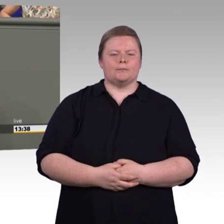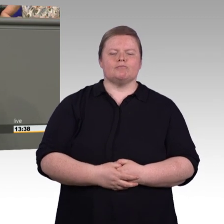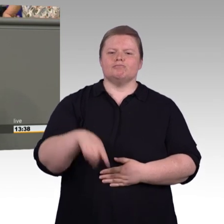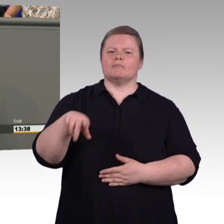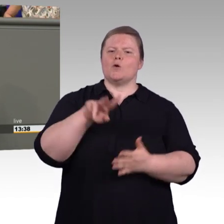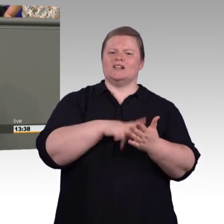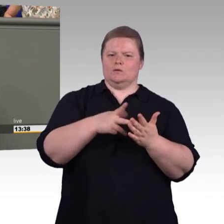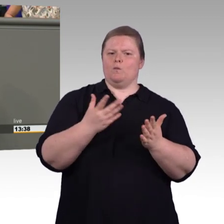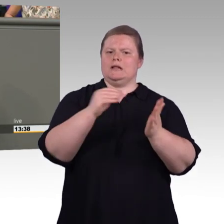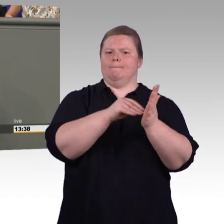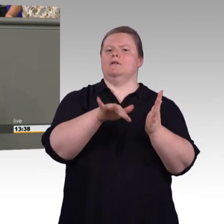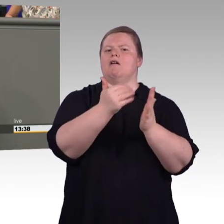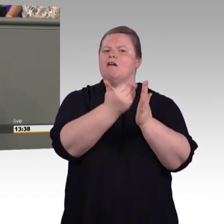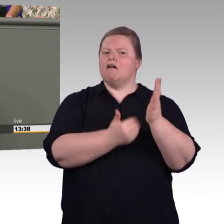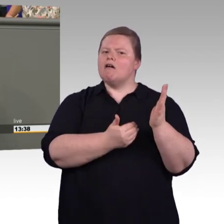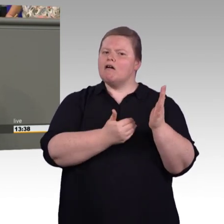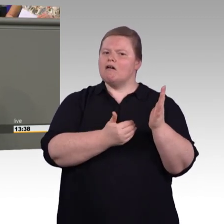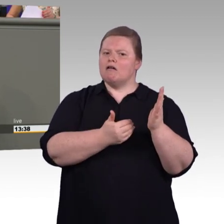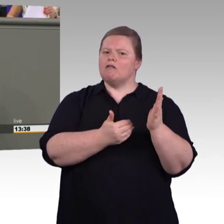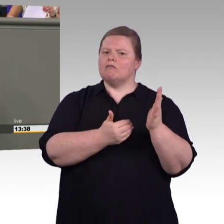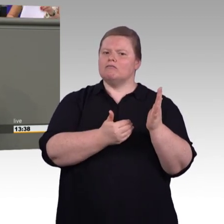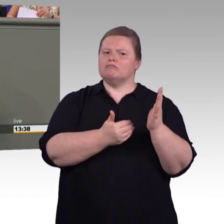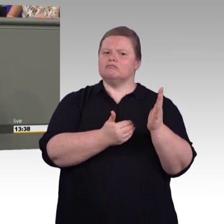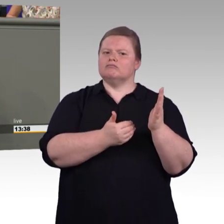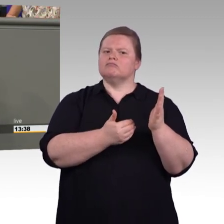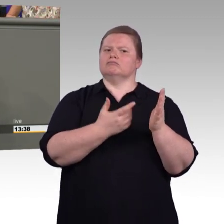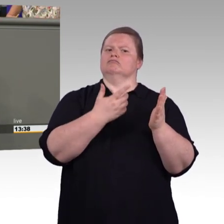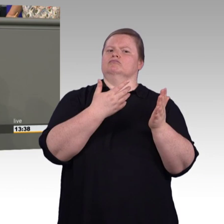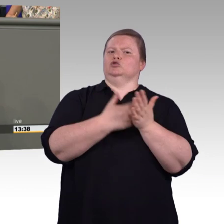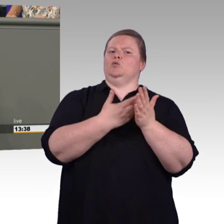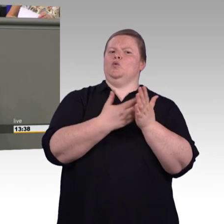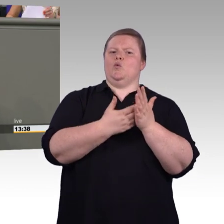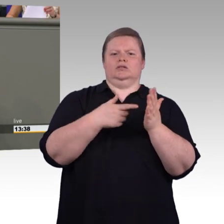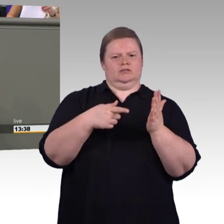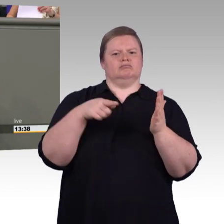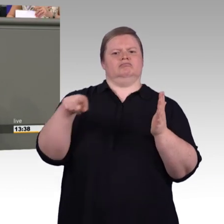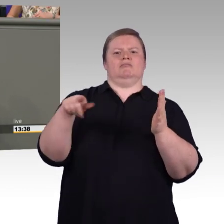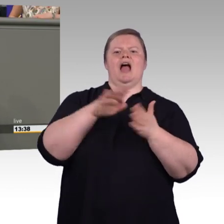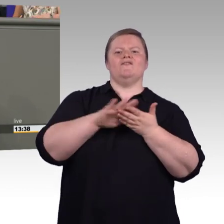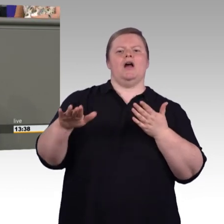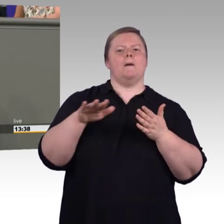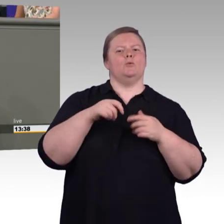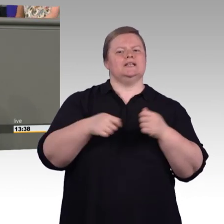Deswegen ist die Frage in der Tat erlaubt, ob es eine Begründungsnotwendigkeit gibt,